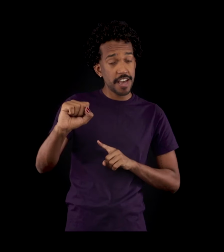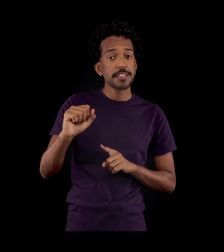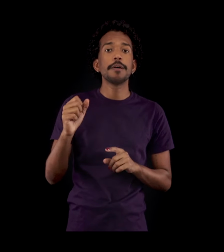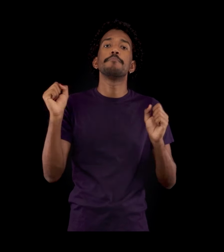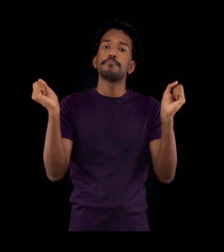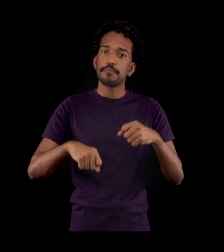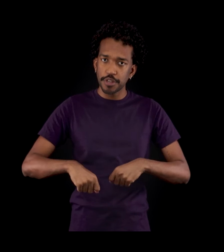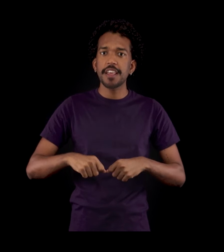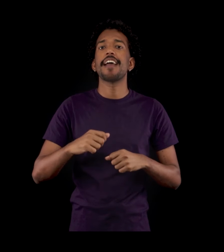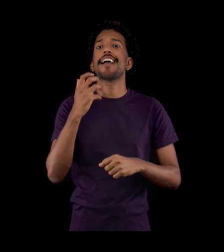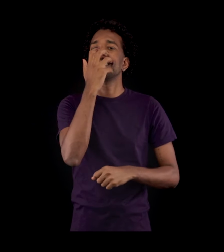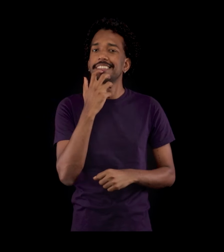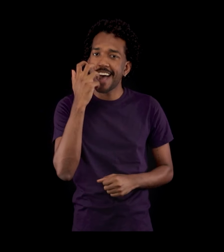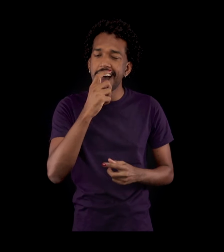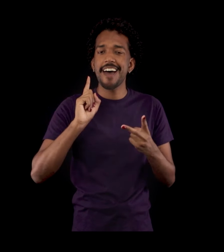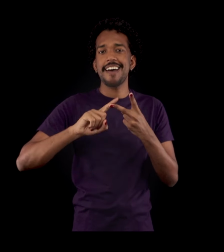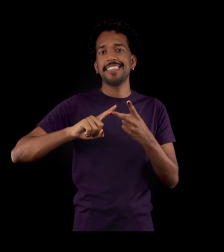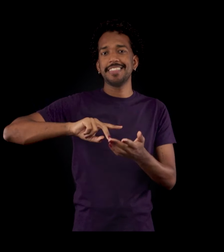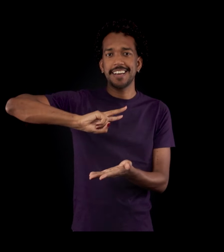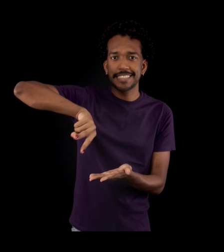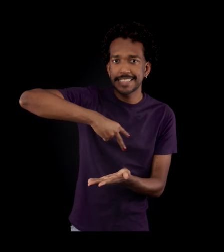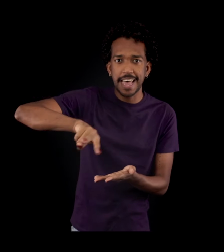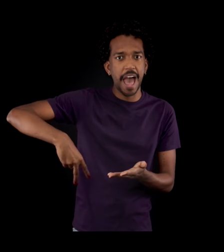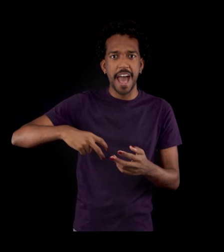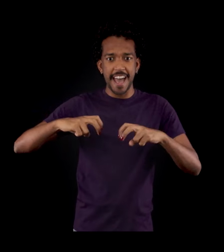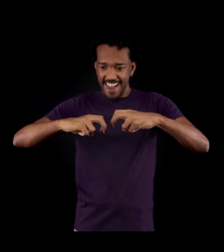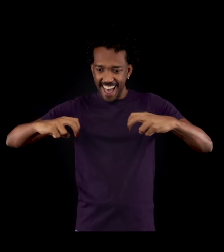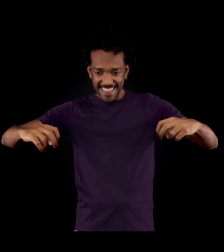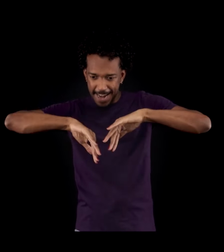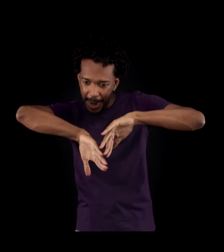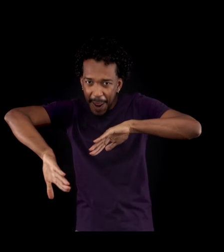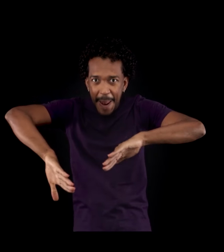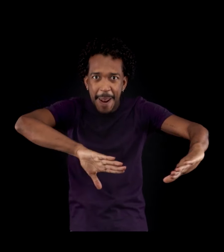poder cantar, dançar – empurrou as cadeiras para lá –